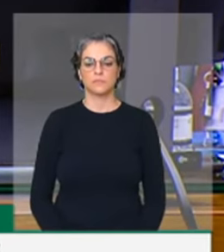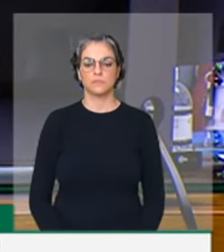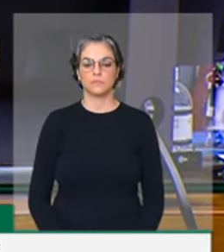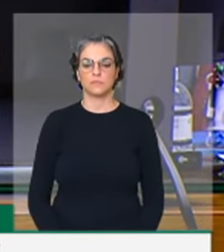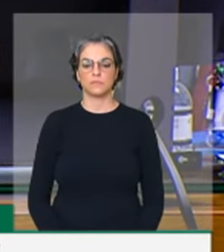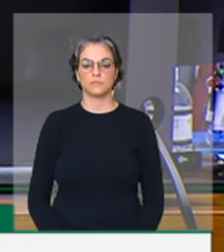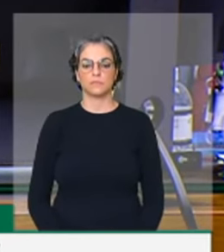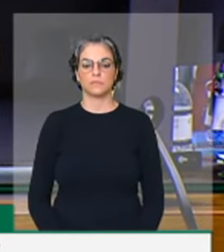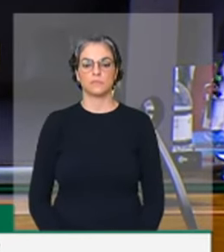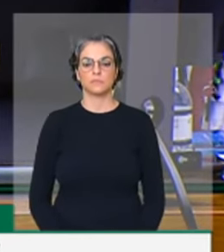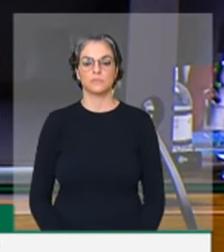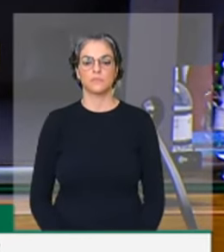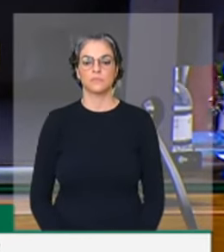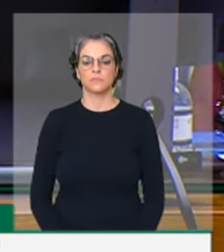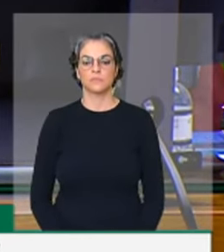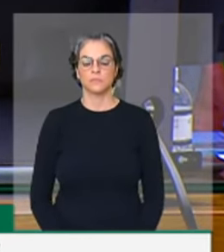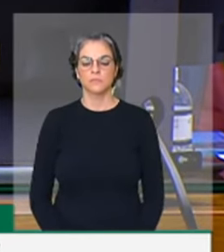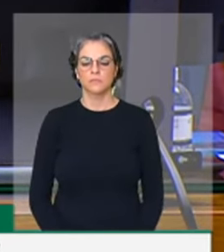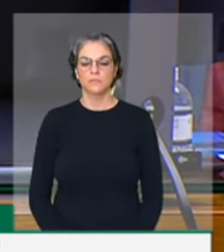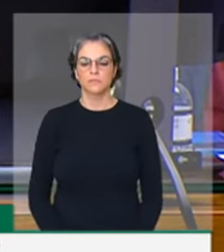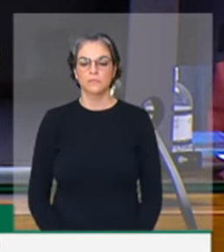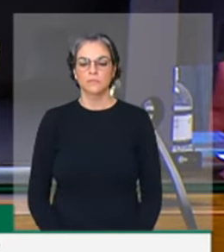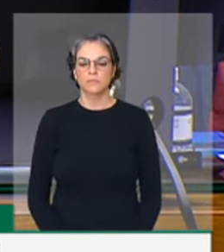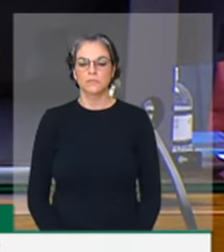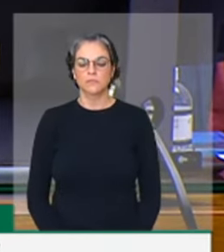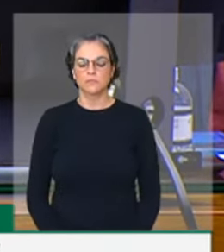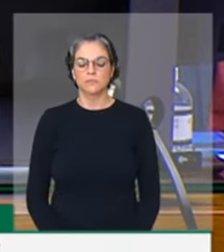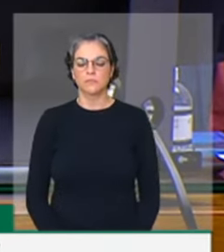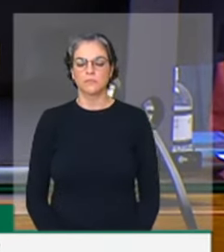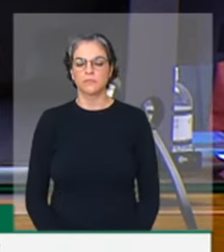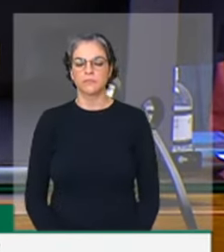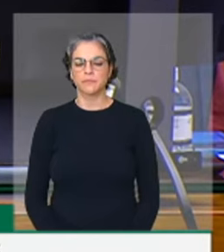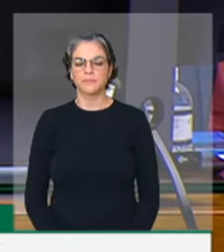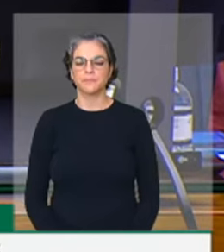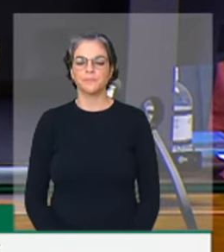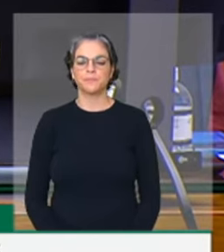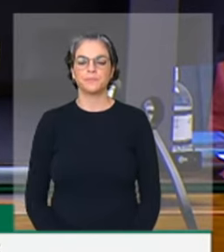FÁBIO TRAD. DEPUTADO FÁBIO TRAD PARA ENCAMINHAR A FAVOR.